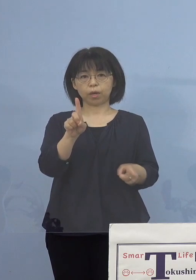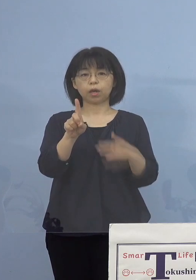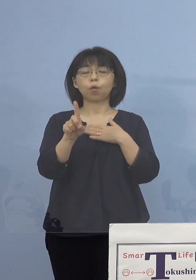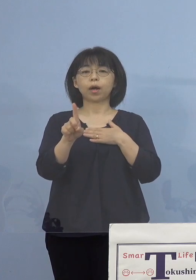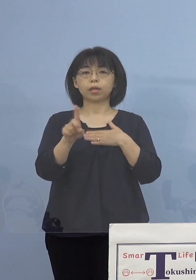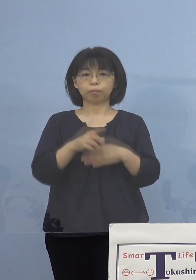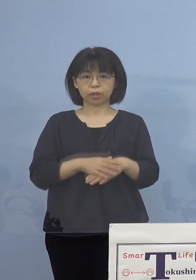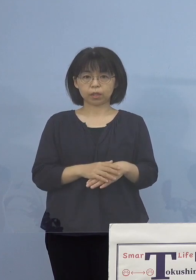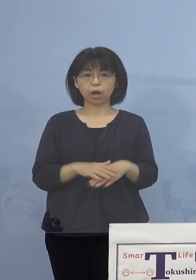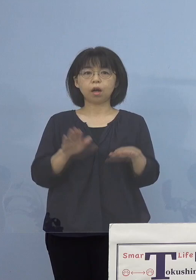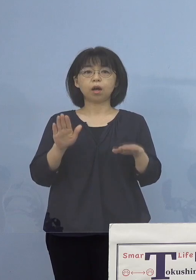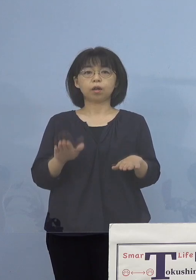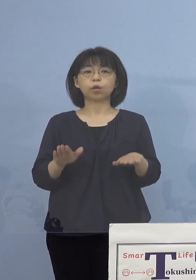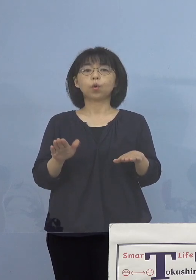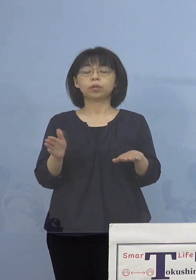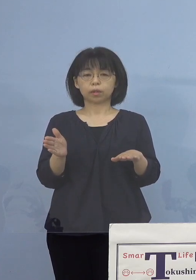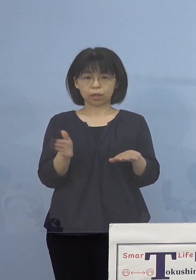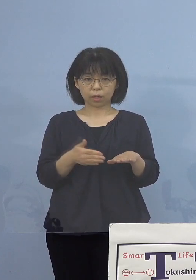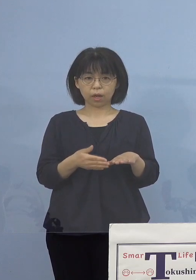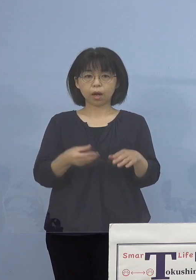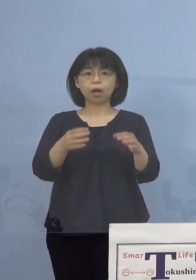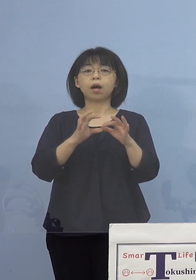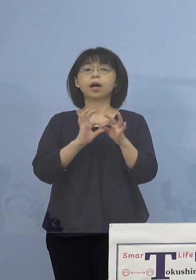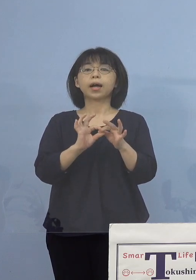本日から関連クラスターと呼ばせていただきますが